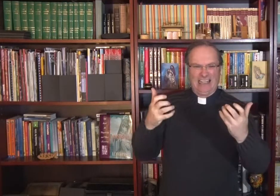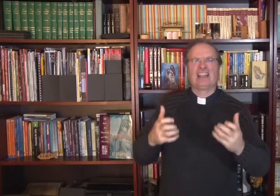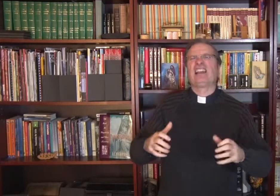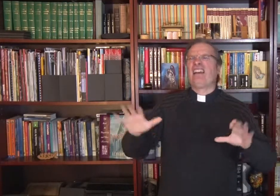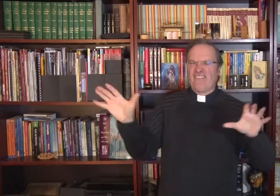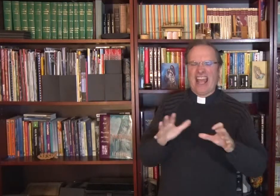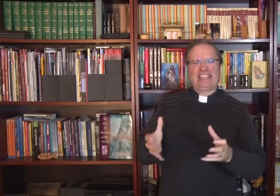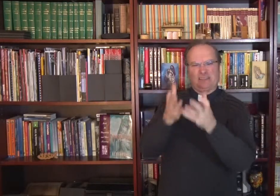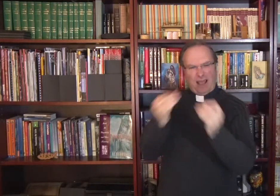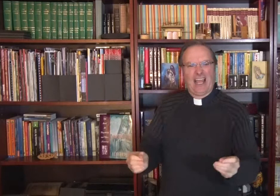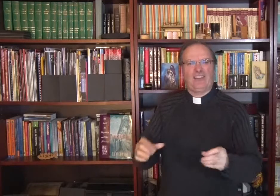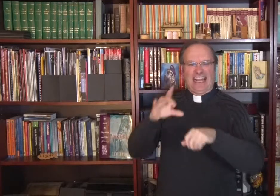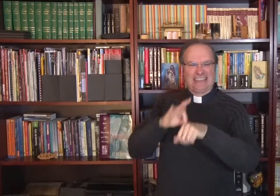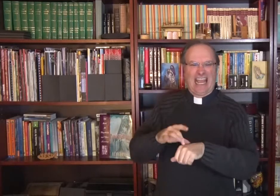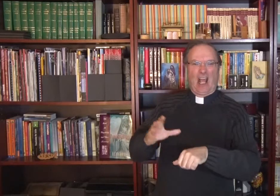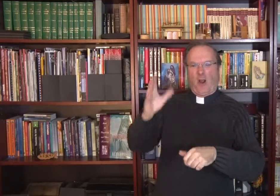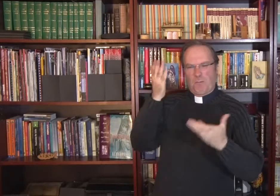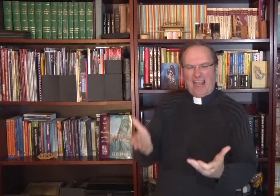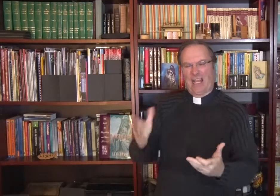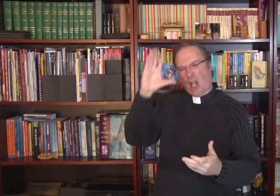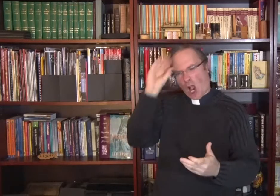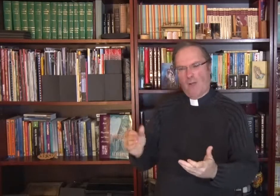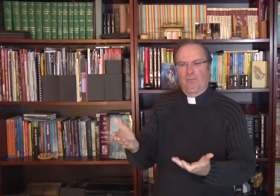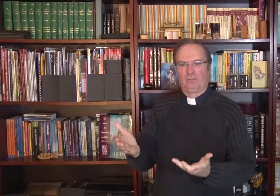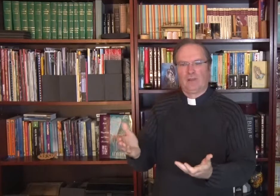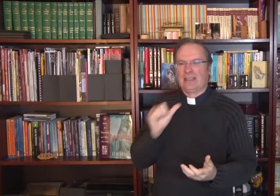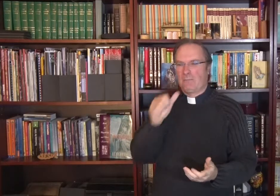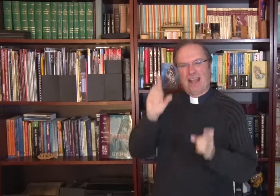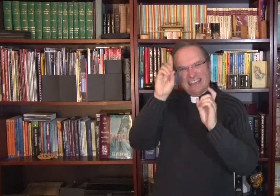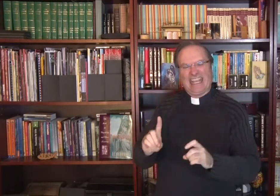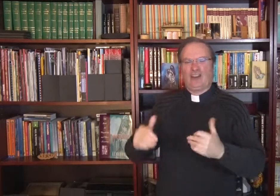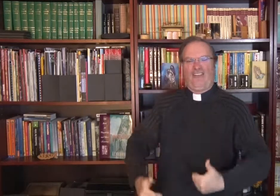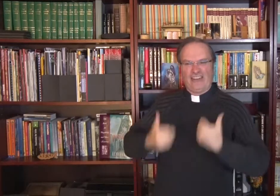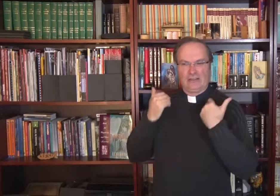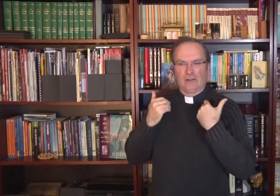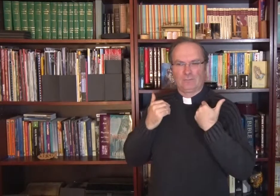«Fais disparaître de la terre un pareil homme! Il n’est pas digne de vivre.»